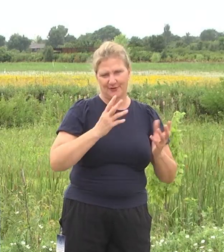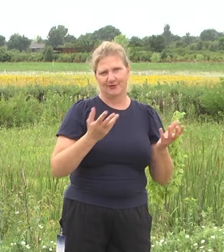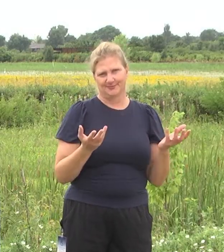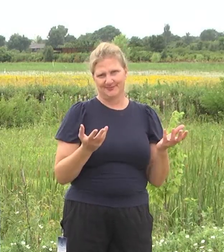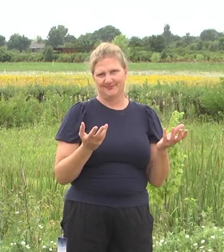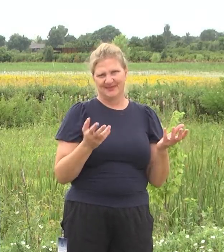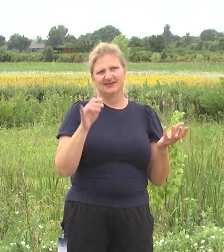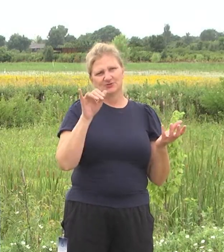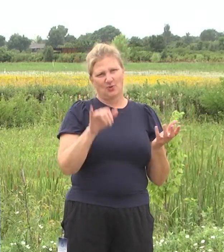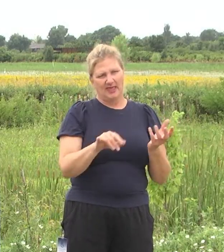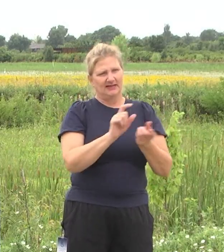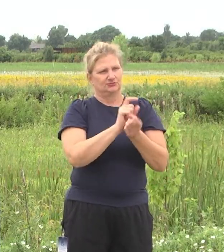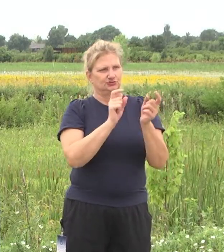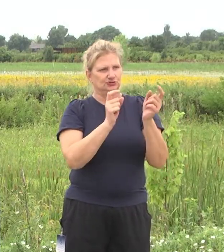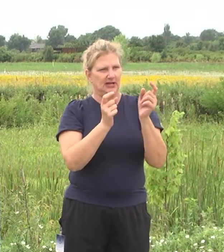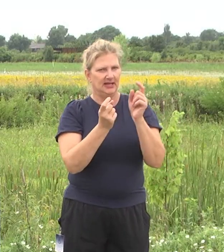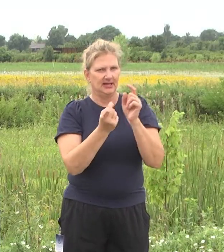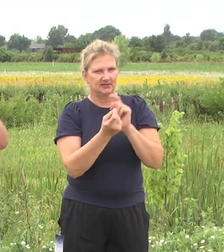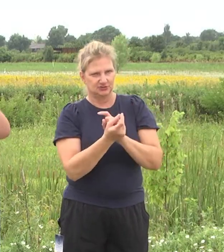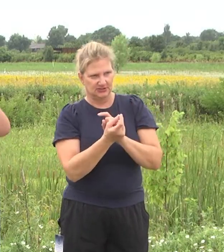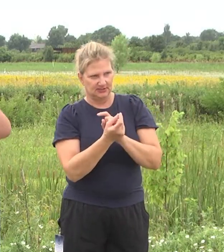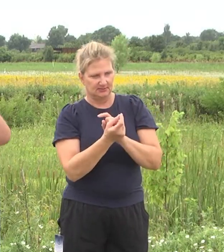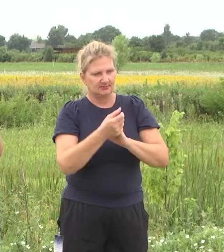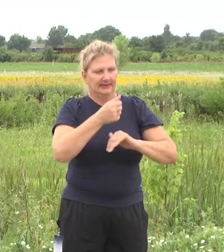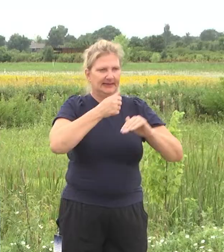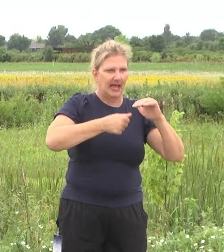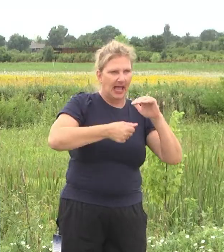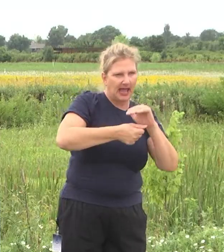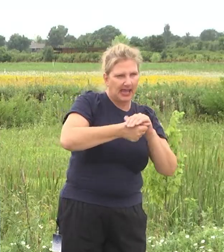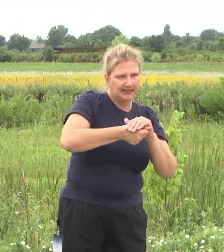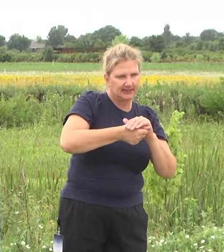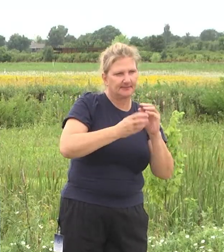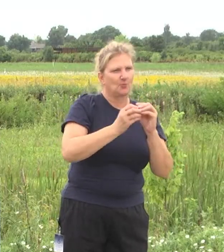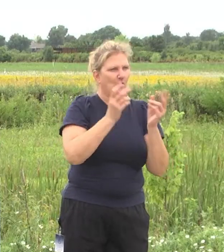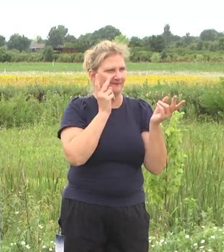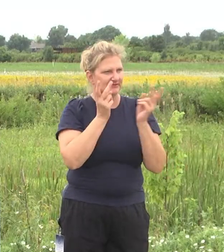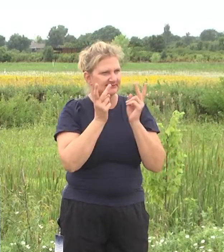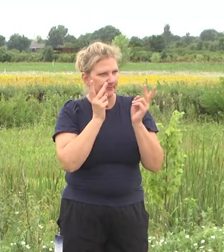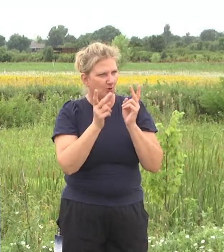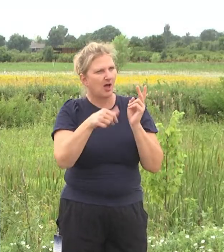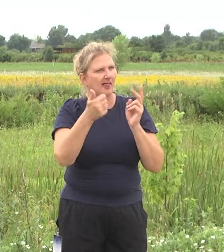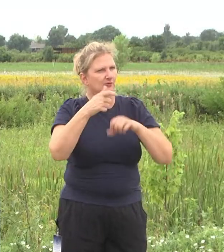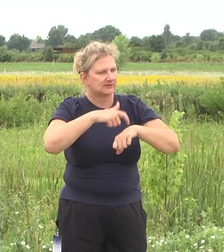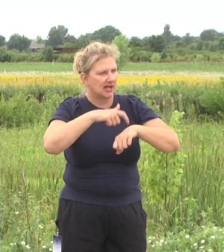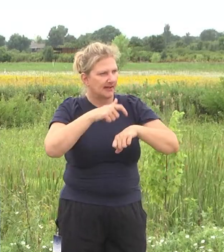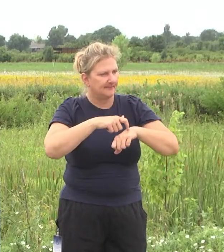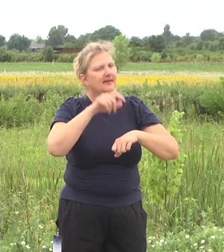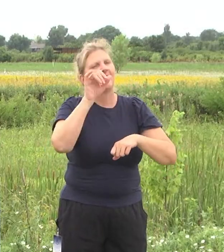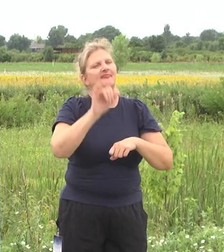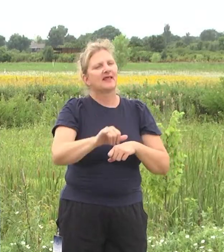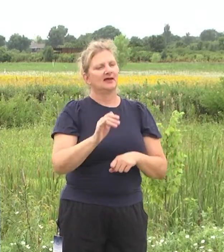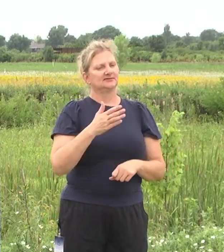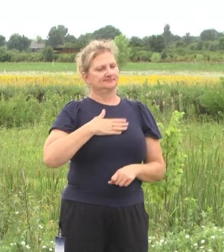cambio y el oscurecimiento cada vez más visible a veces es parte de la idea